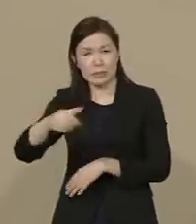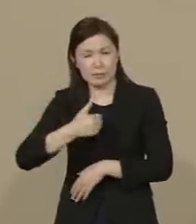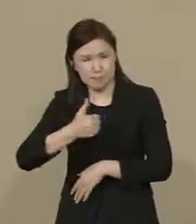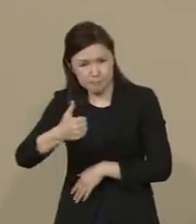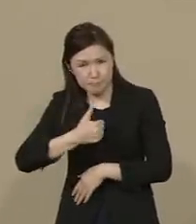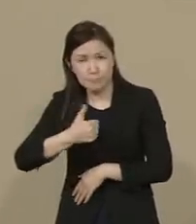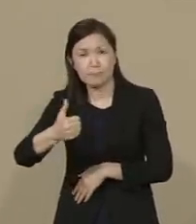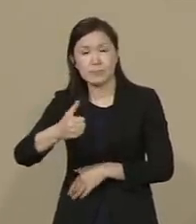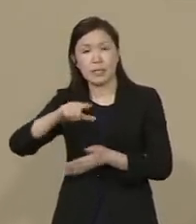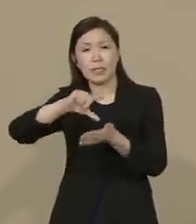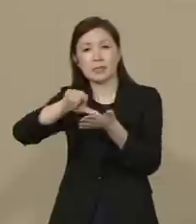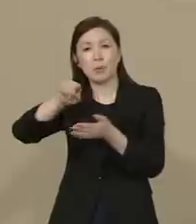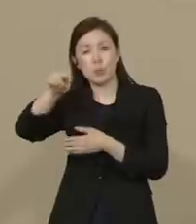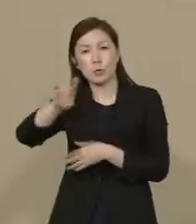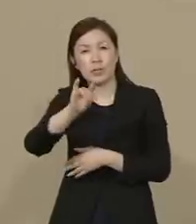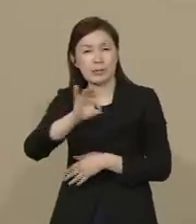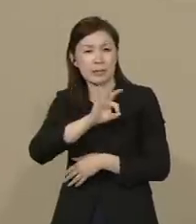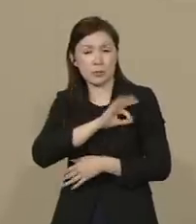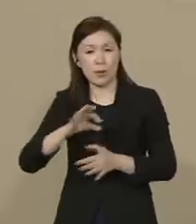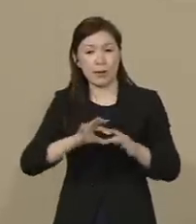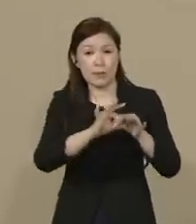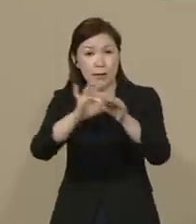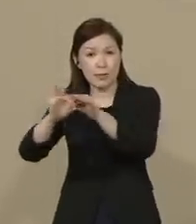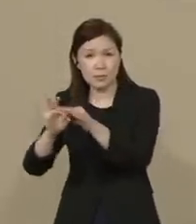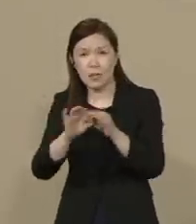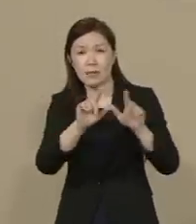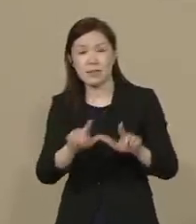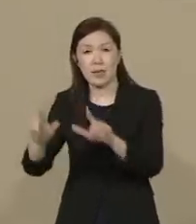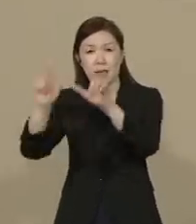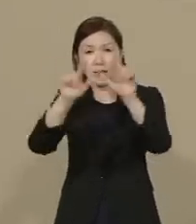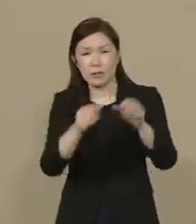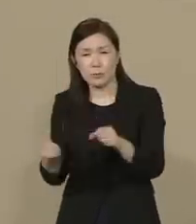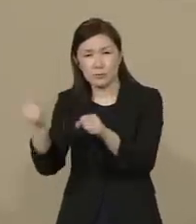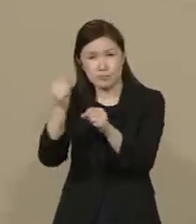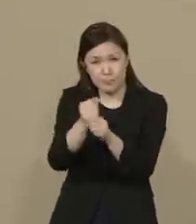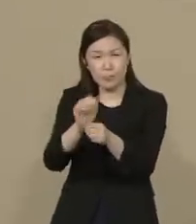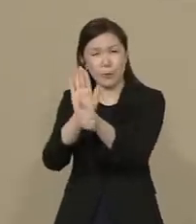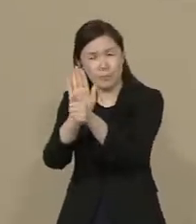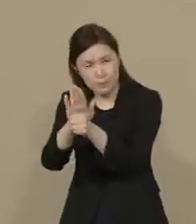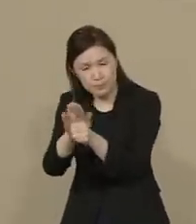地元議員と連携して 生活再建に取り組んできました